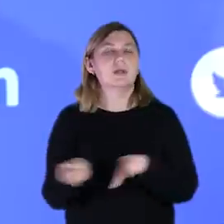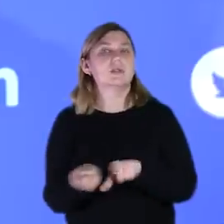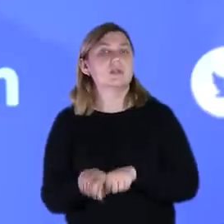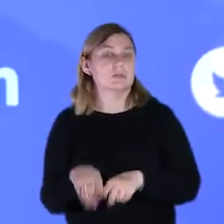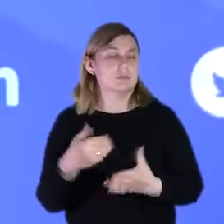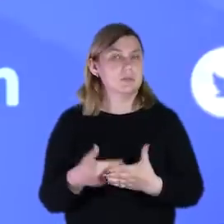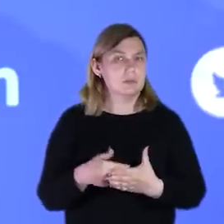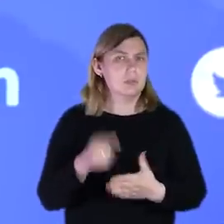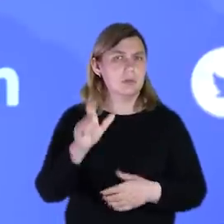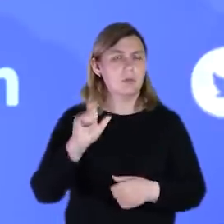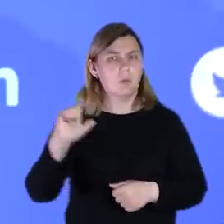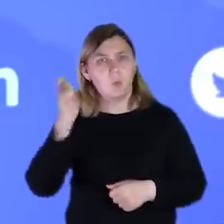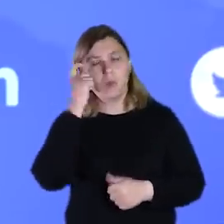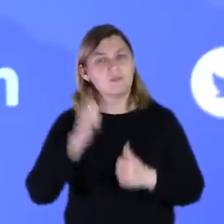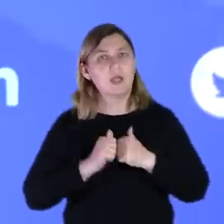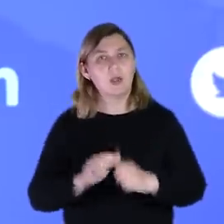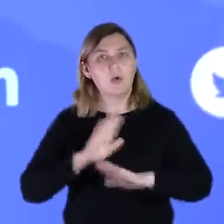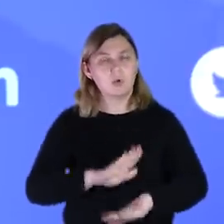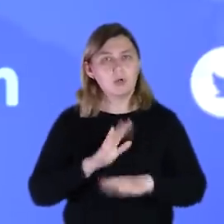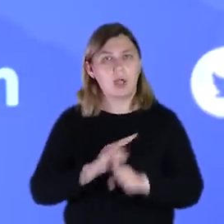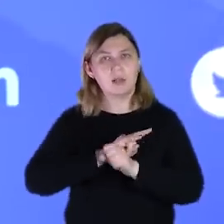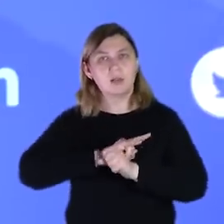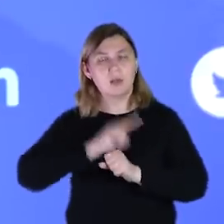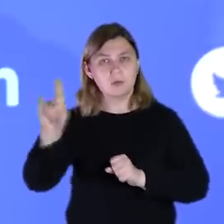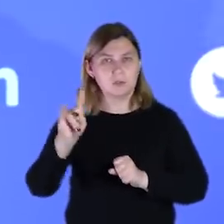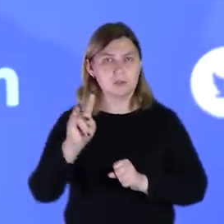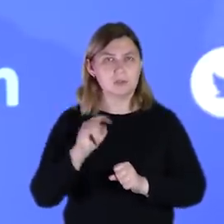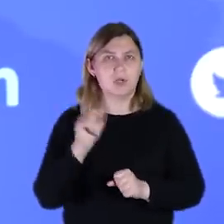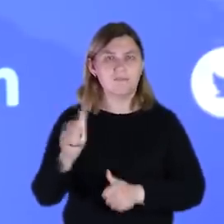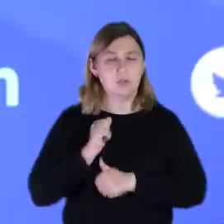ekspozytury była ochrona przemysłu lotniczego wojskowego na tym terenie.